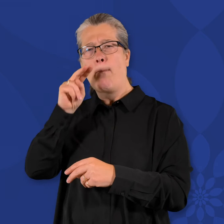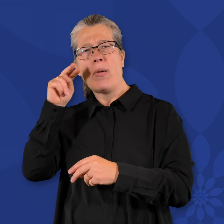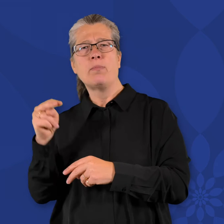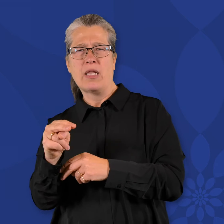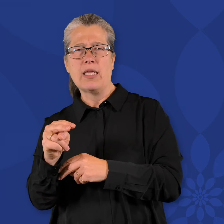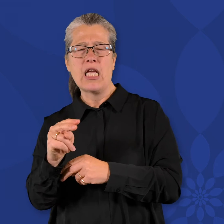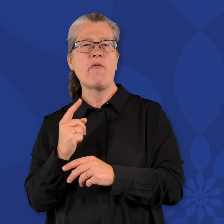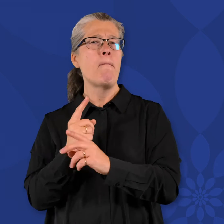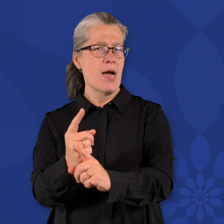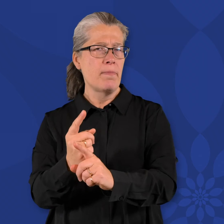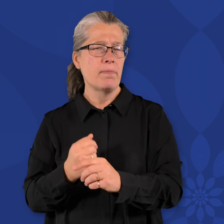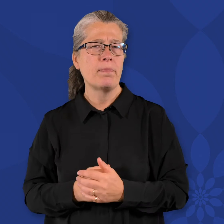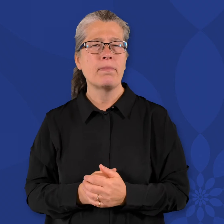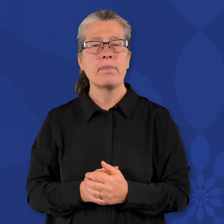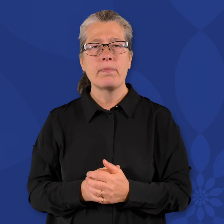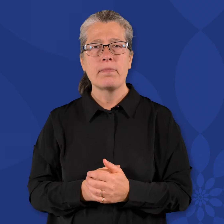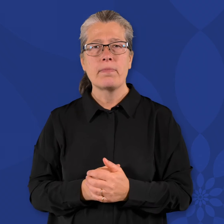beaktas i återuppbyggnaden.